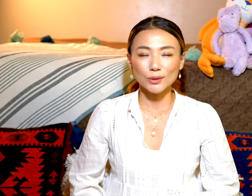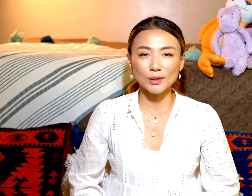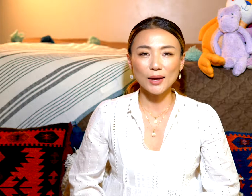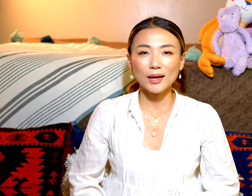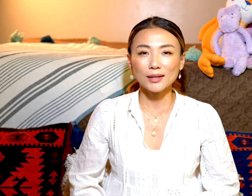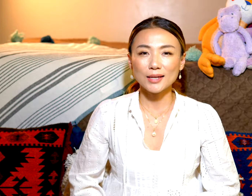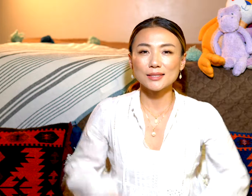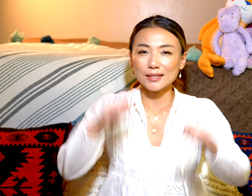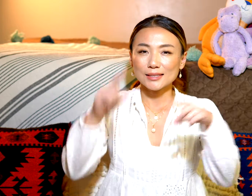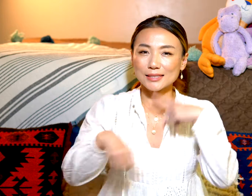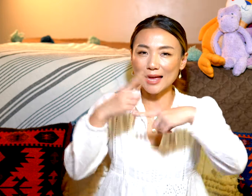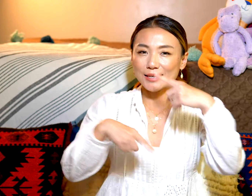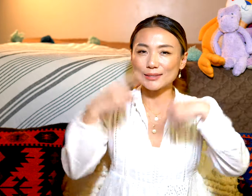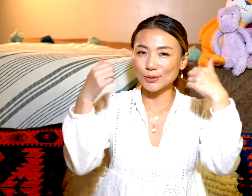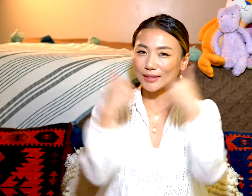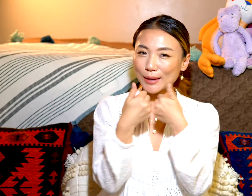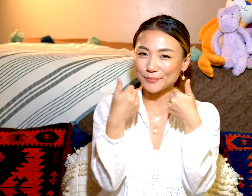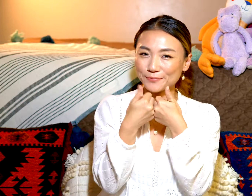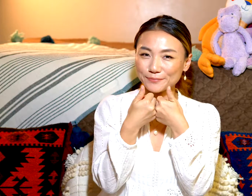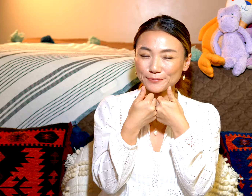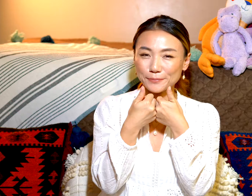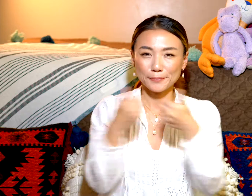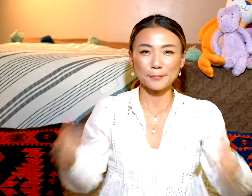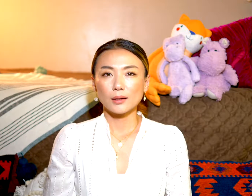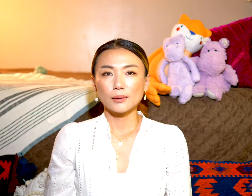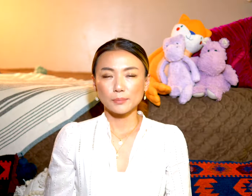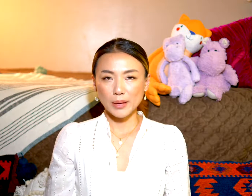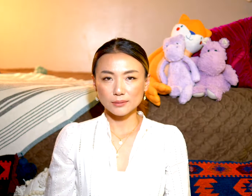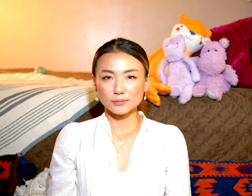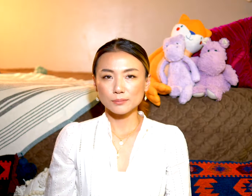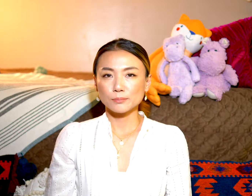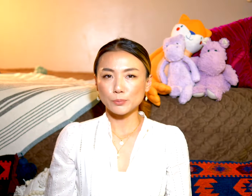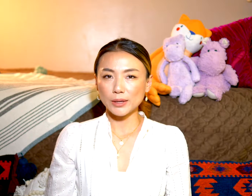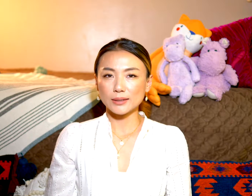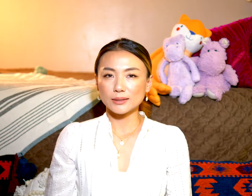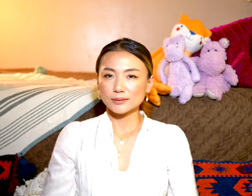それでは一緒にサインをしましょう！（サイン） パン Bread